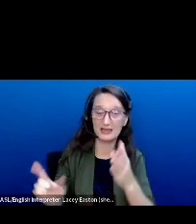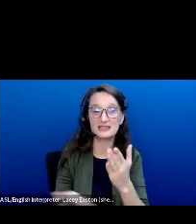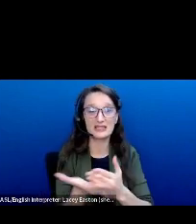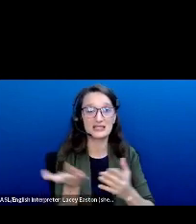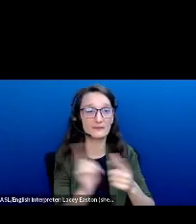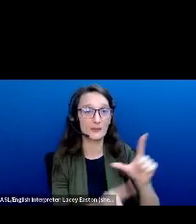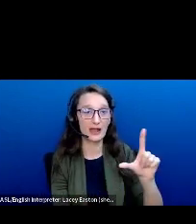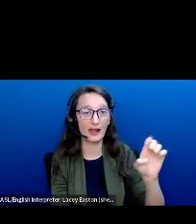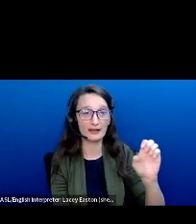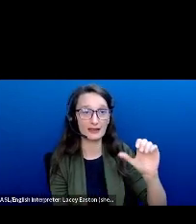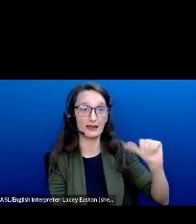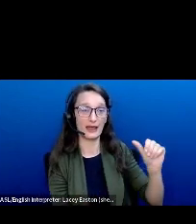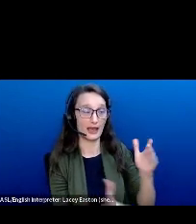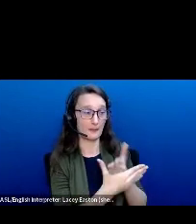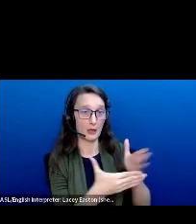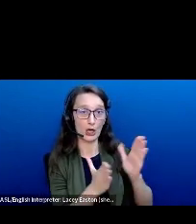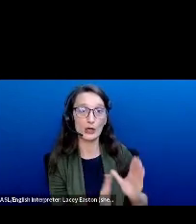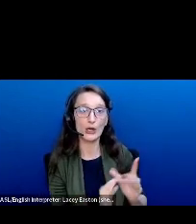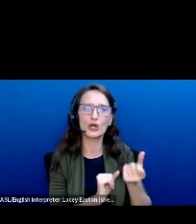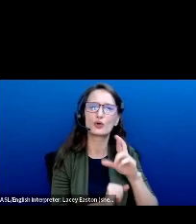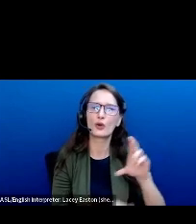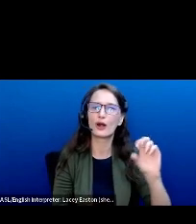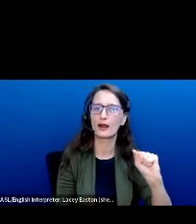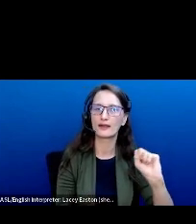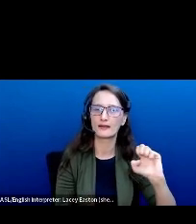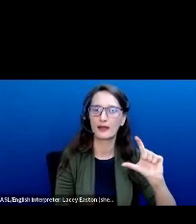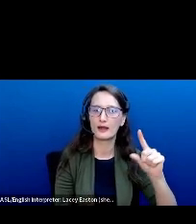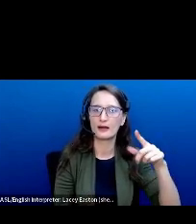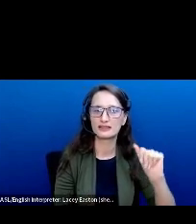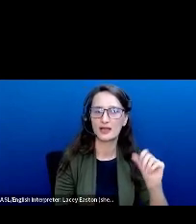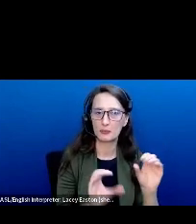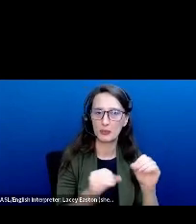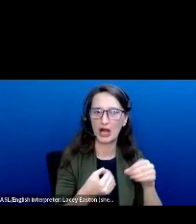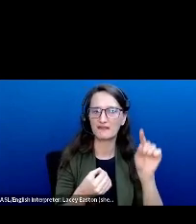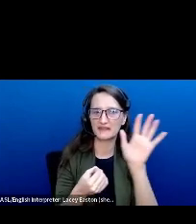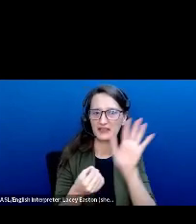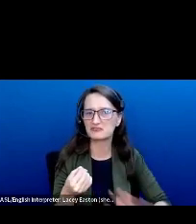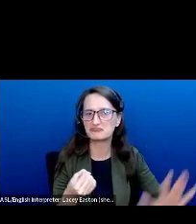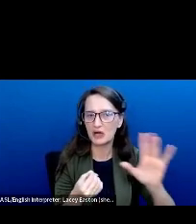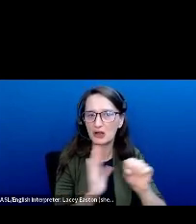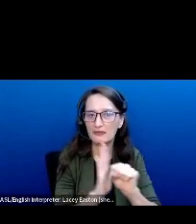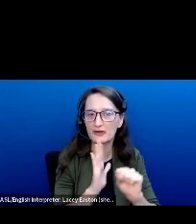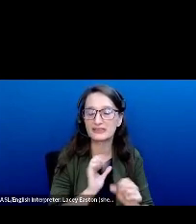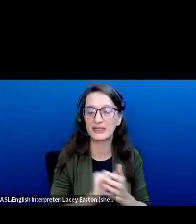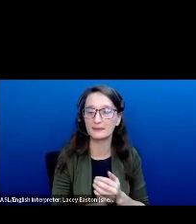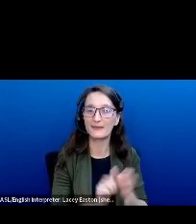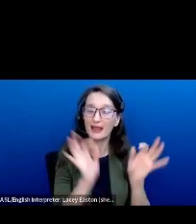las oficinas SELPA en todo el estado. Lo importante es señalar aquí que la forma en que abordamos